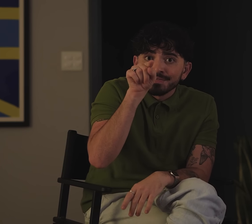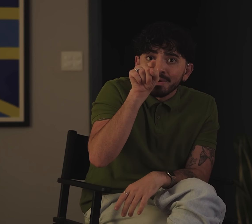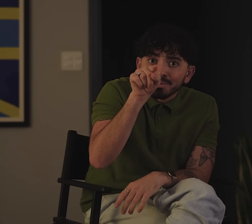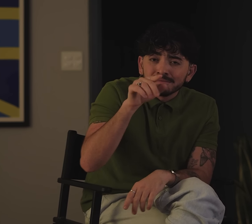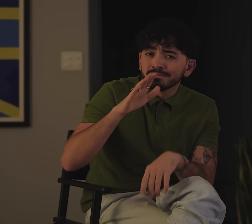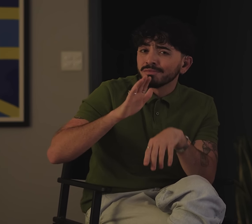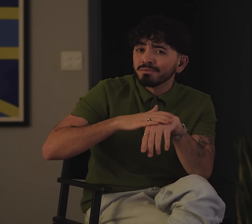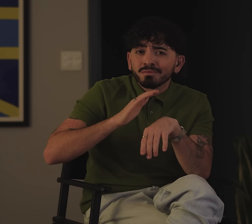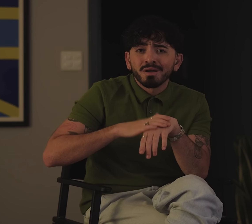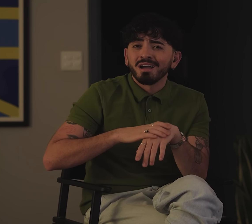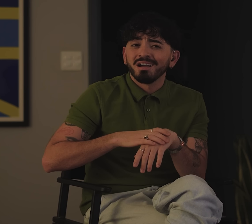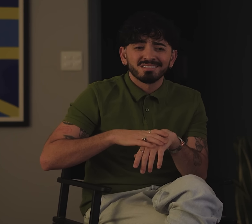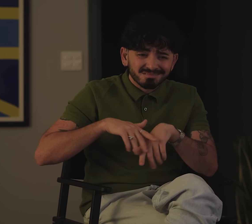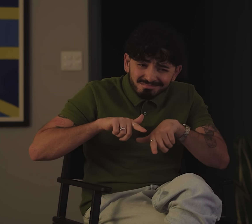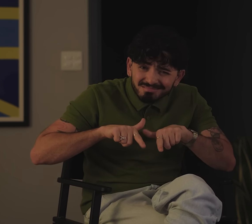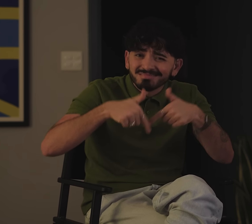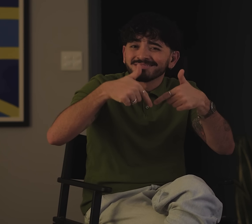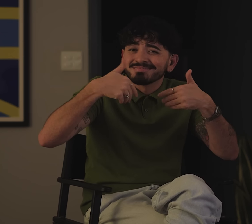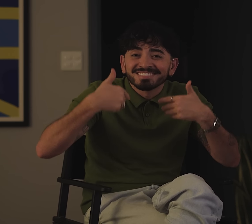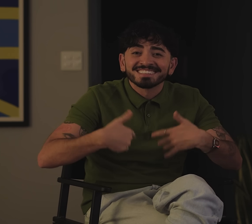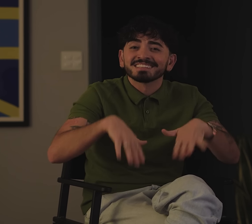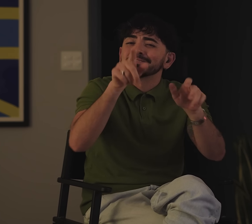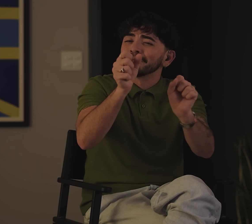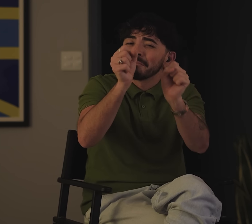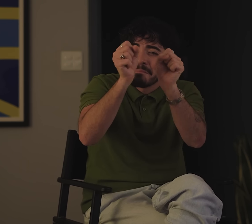Você pode fazer o que quiser.